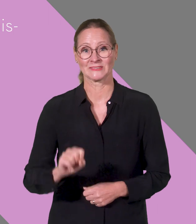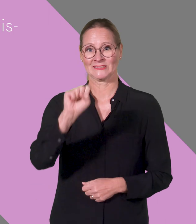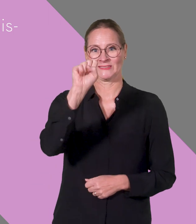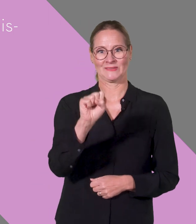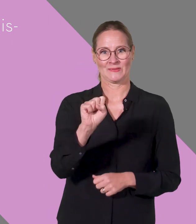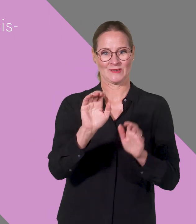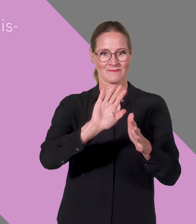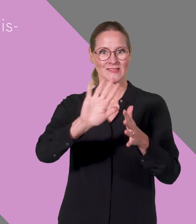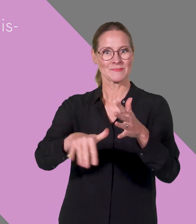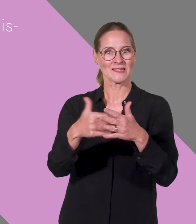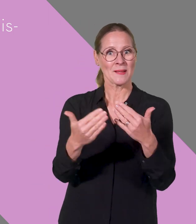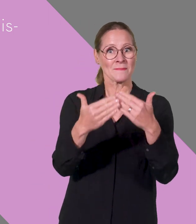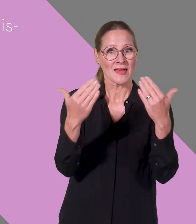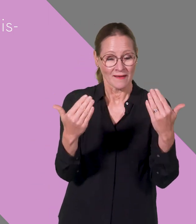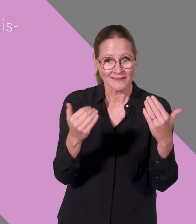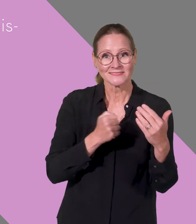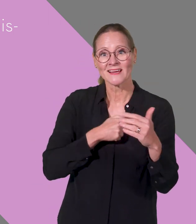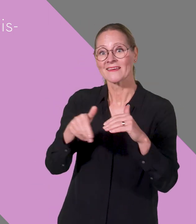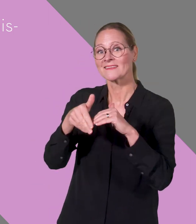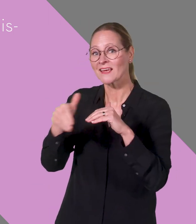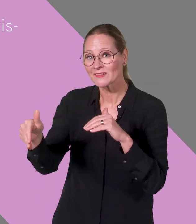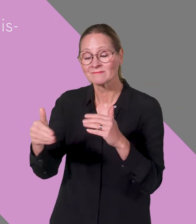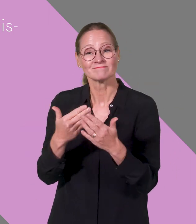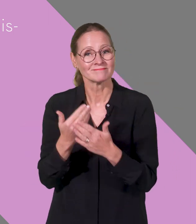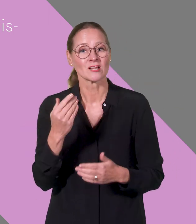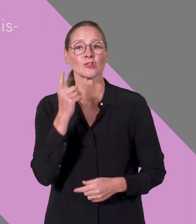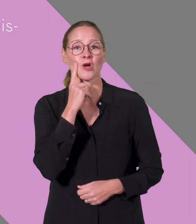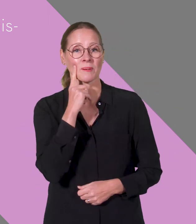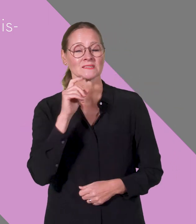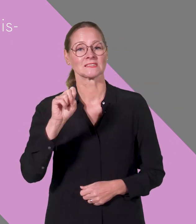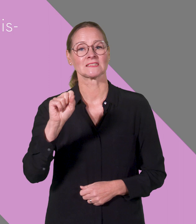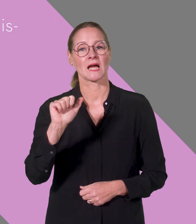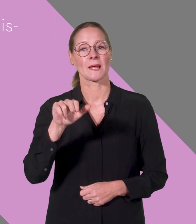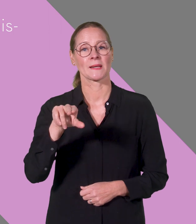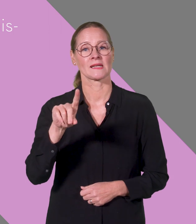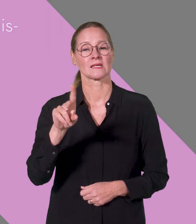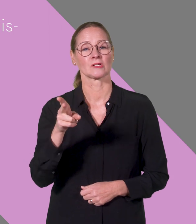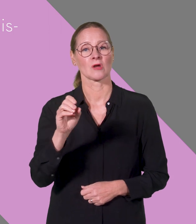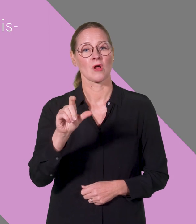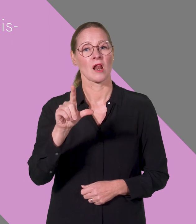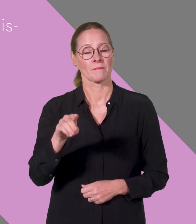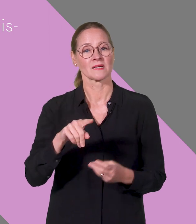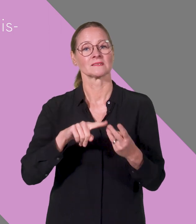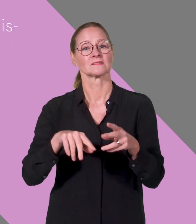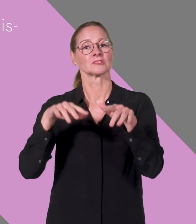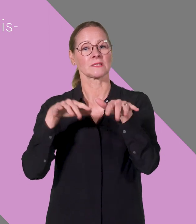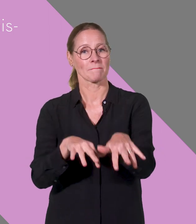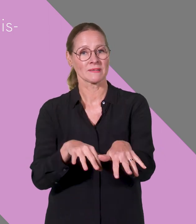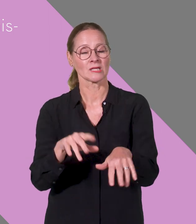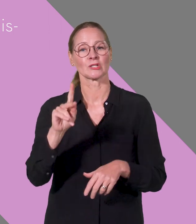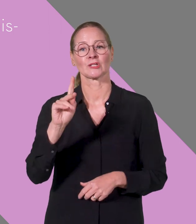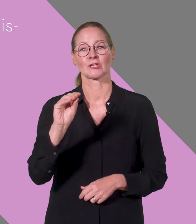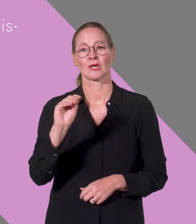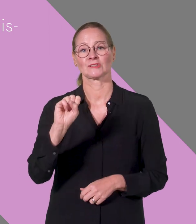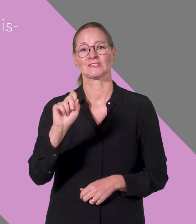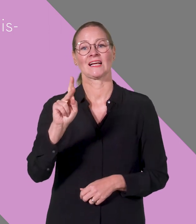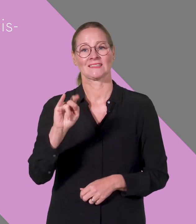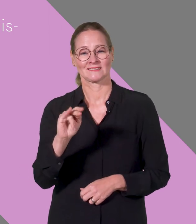Sunnuntainen viittomakielen päivä sai jatkoa, kun Thomas Sandholm ja Sami Koski -